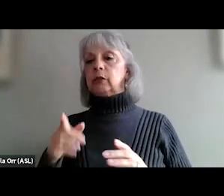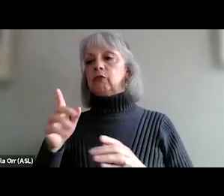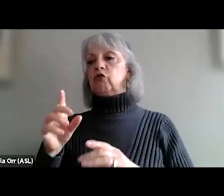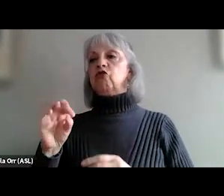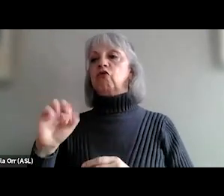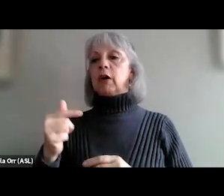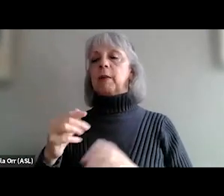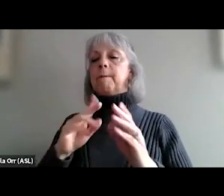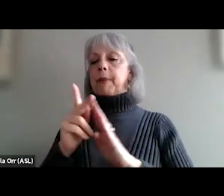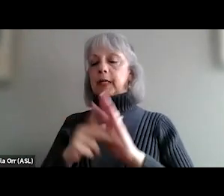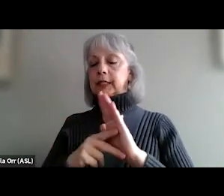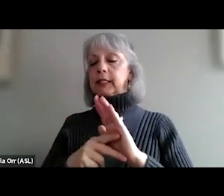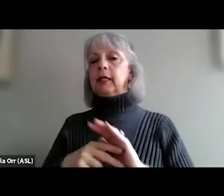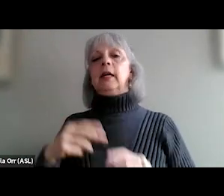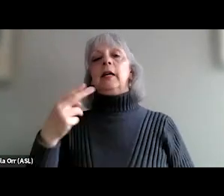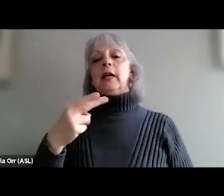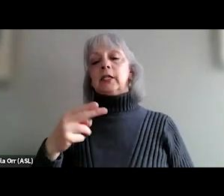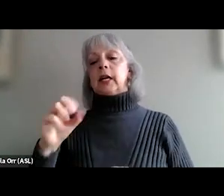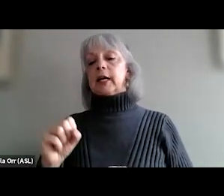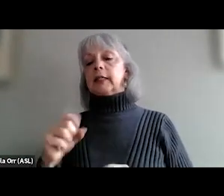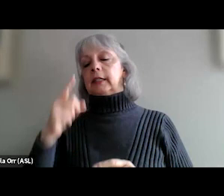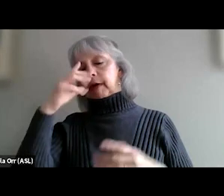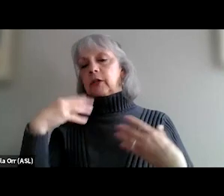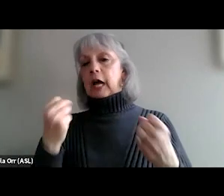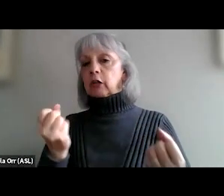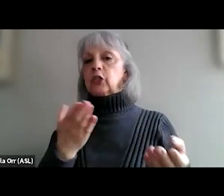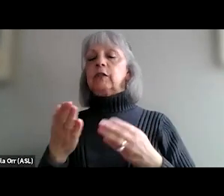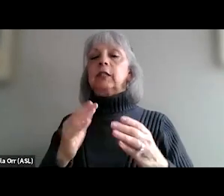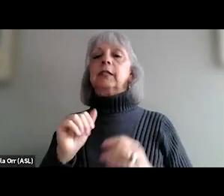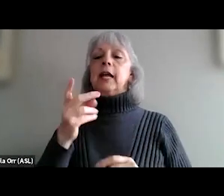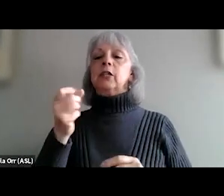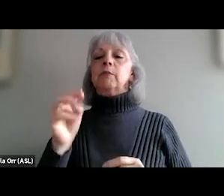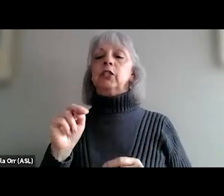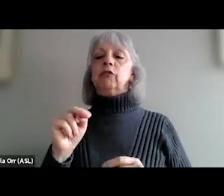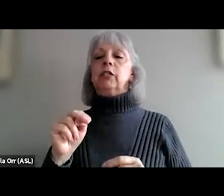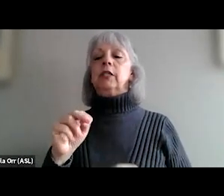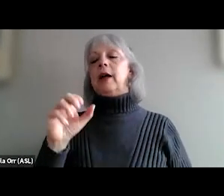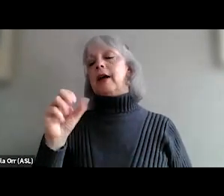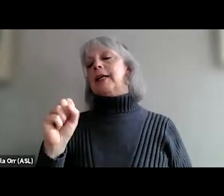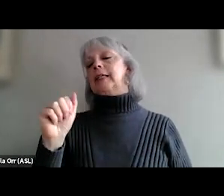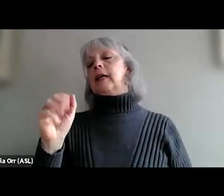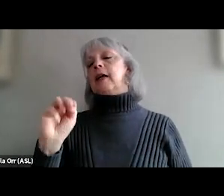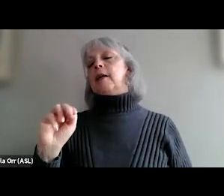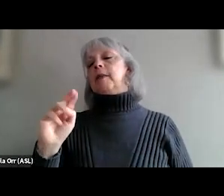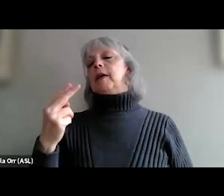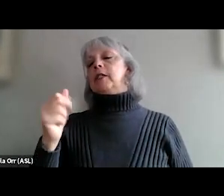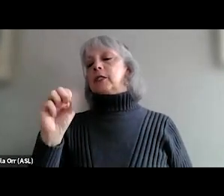la Administración de Abuso de Sustancias y Salud Mental del HHS y el Departamento de Vivienda y Desarrollo Urbano